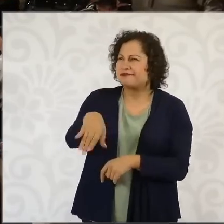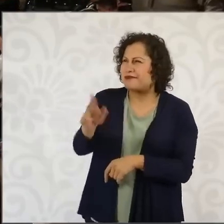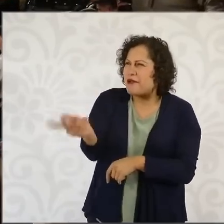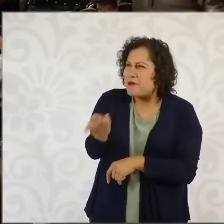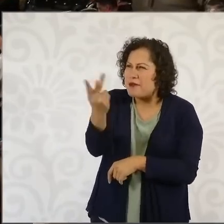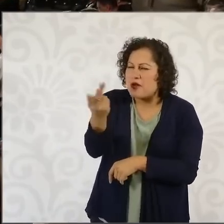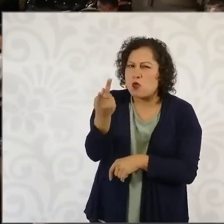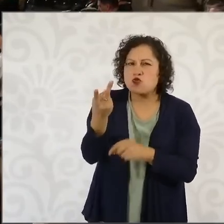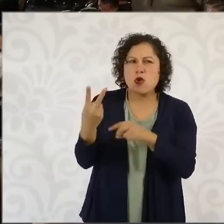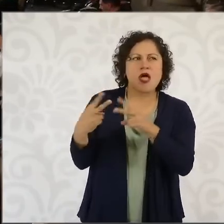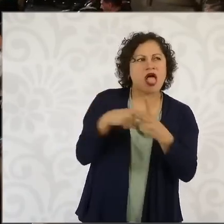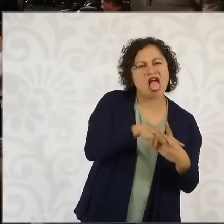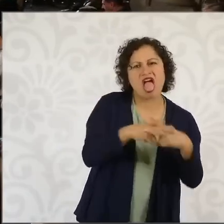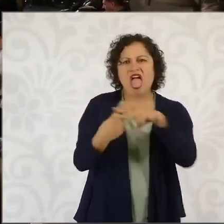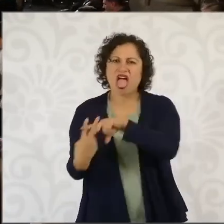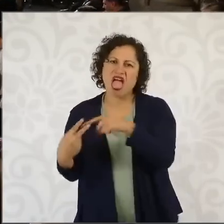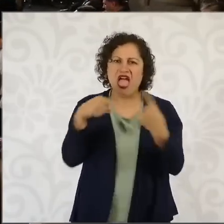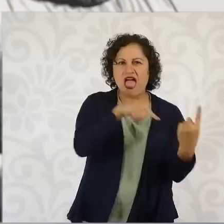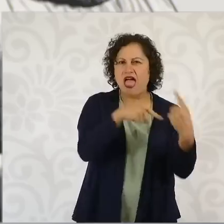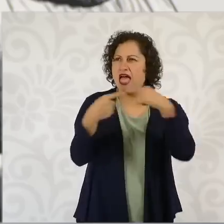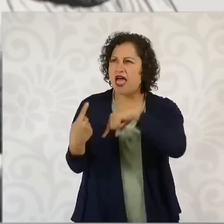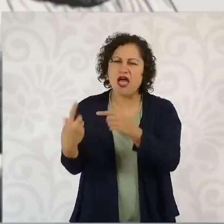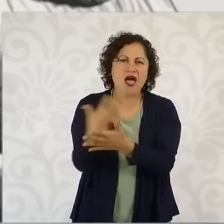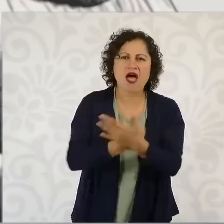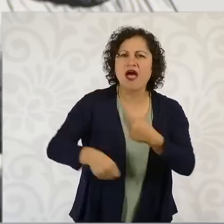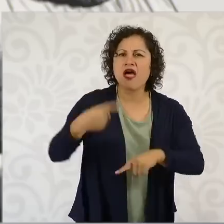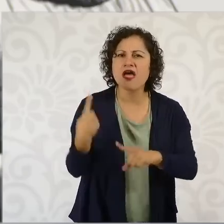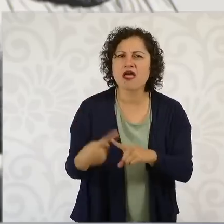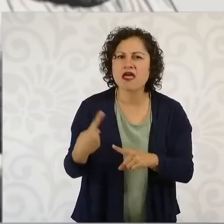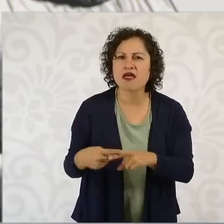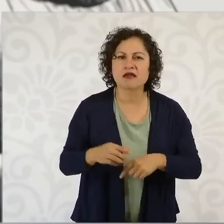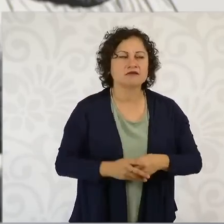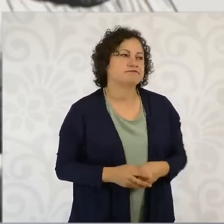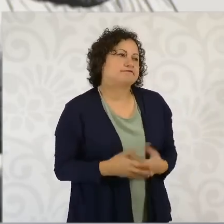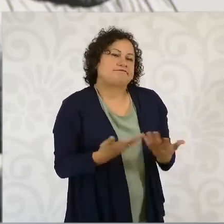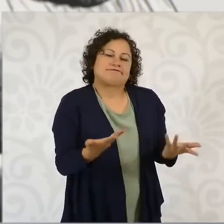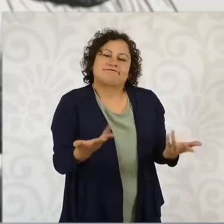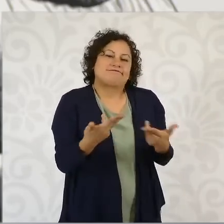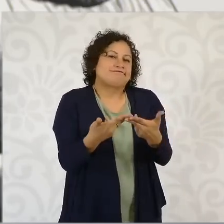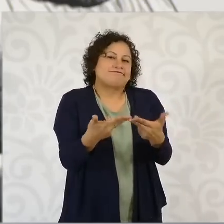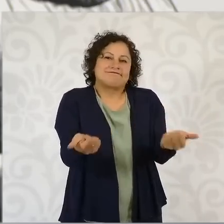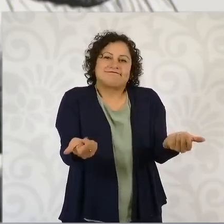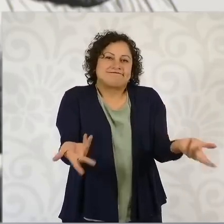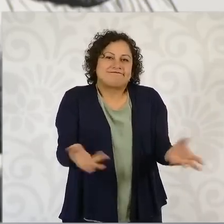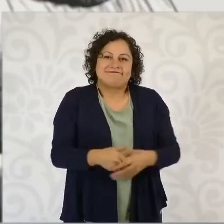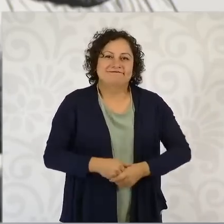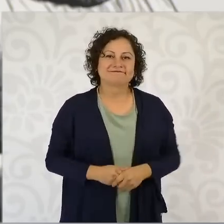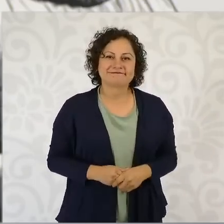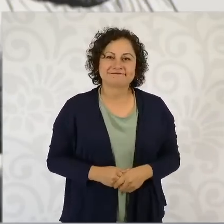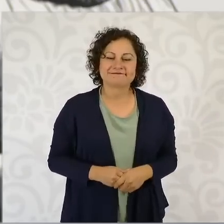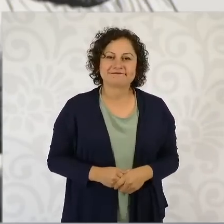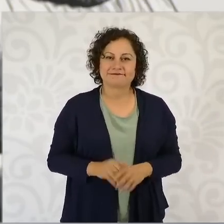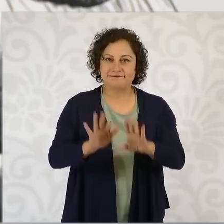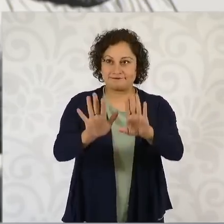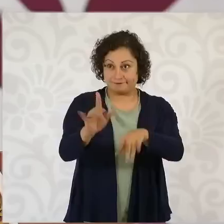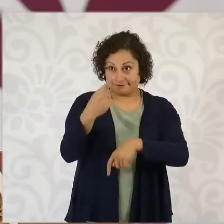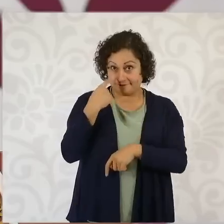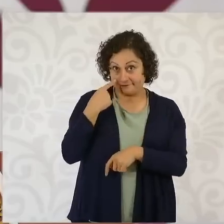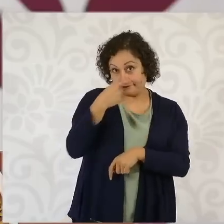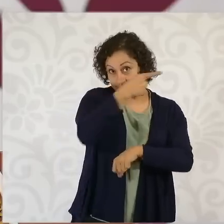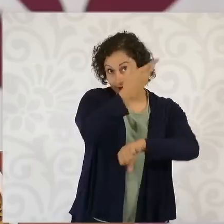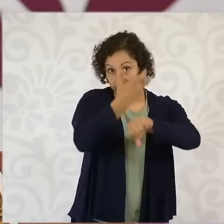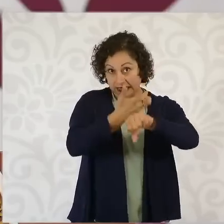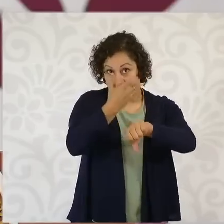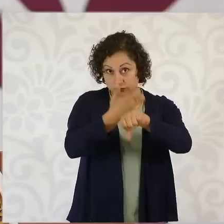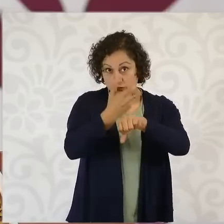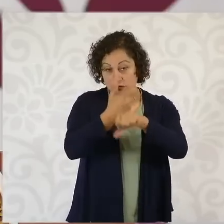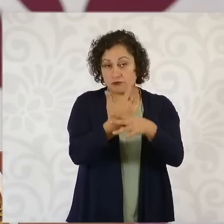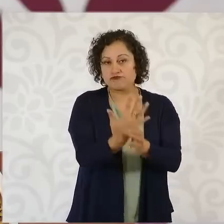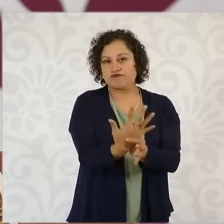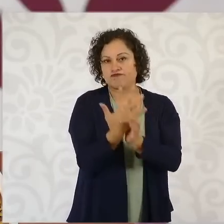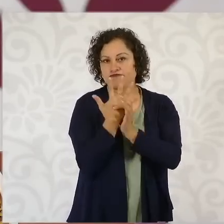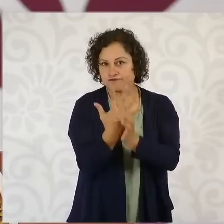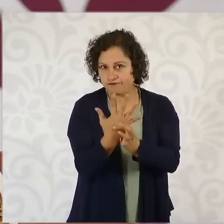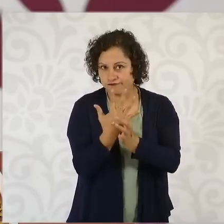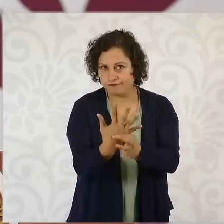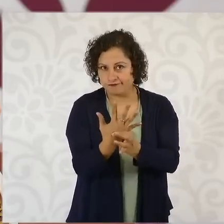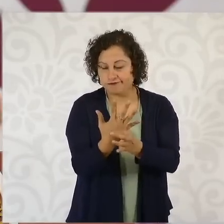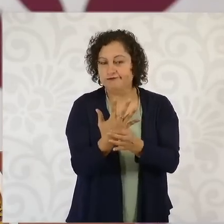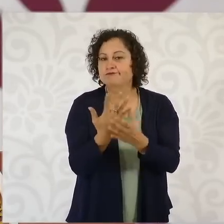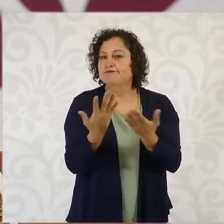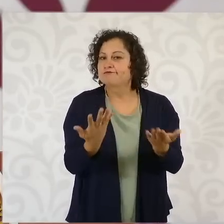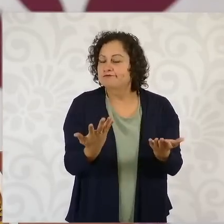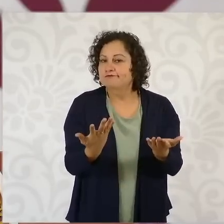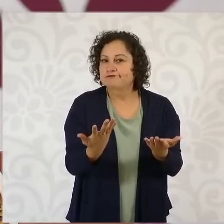nadie nadie el objetivo de que ha planteado Estados Unidos es que Estados Unidos importa